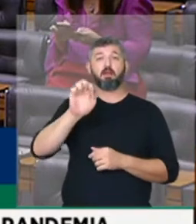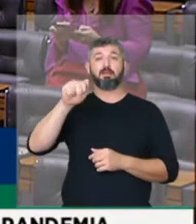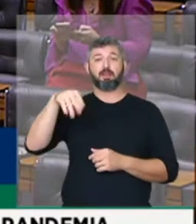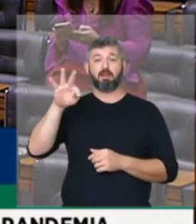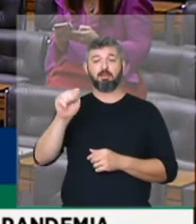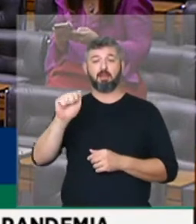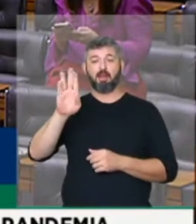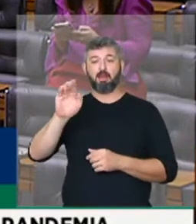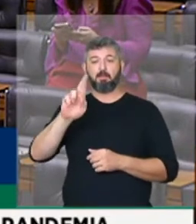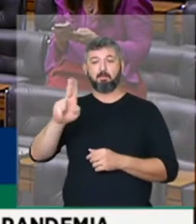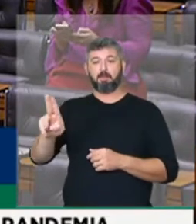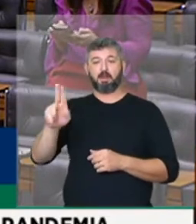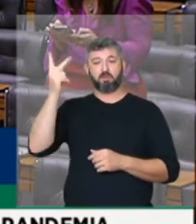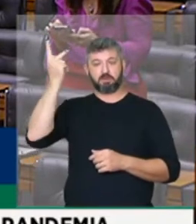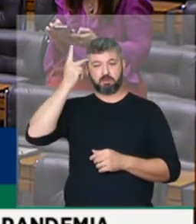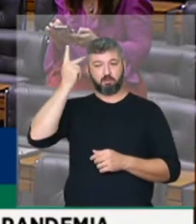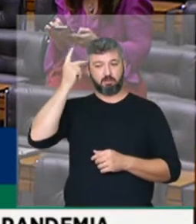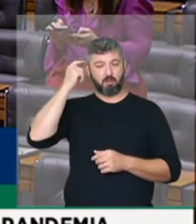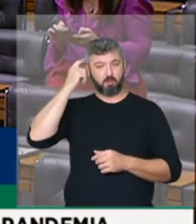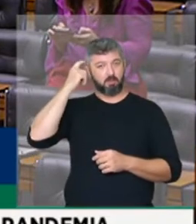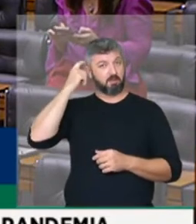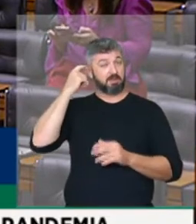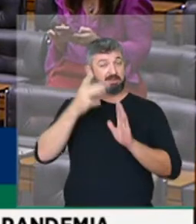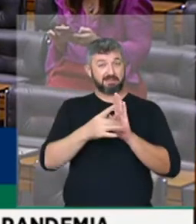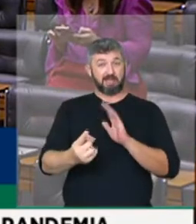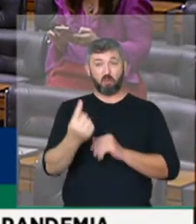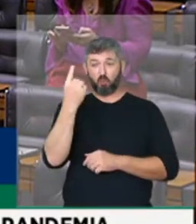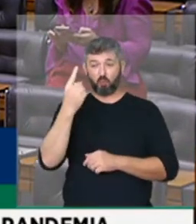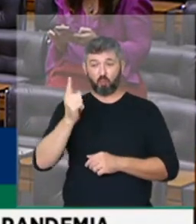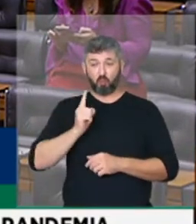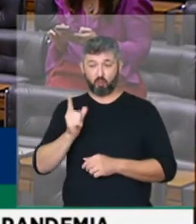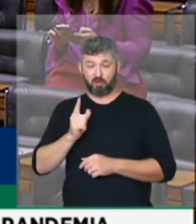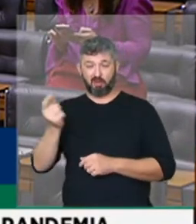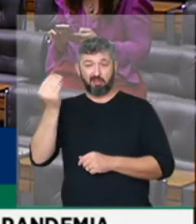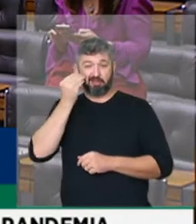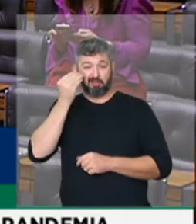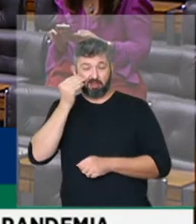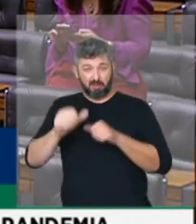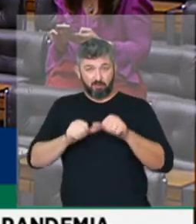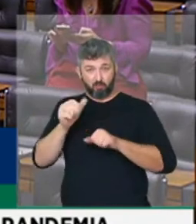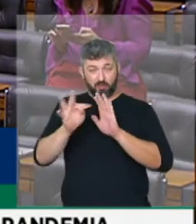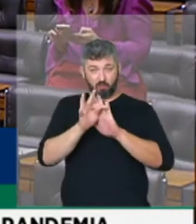ABREU DO PODEMOS DE SÃO PAULO. ÚNICO DESTAQUE APRESENTADO A ÚNICA TENTATIVA DE ALTERAR O SUBSTITUTIVO QUE VEIO DO SENADO FOI APRESENTADO